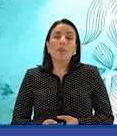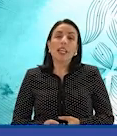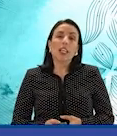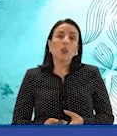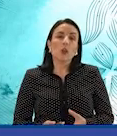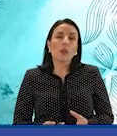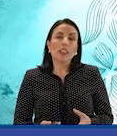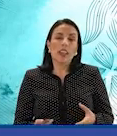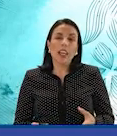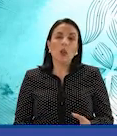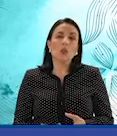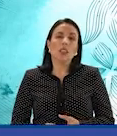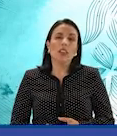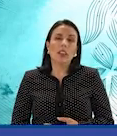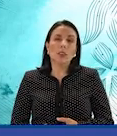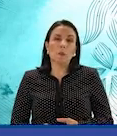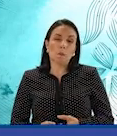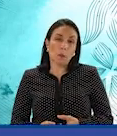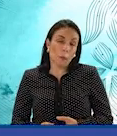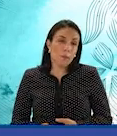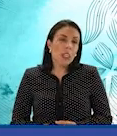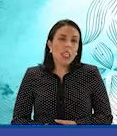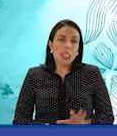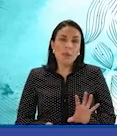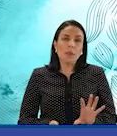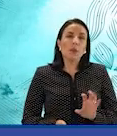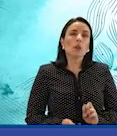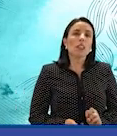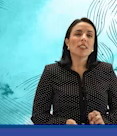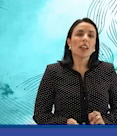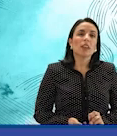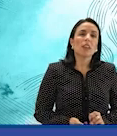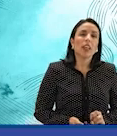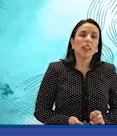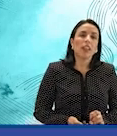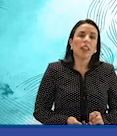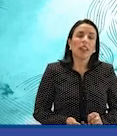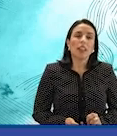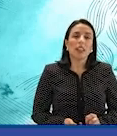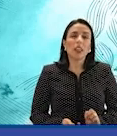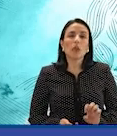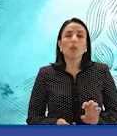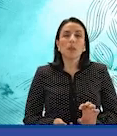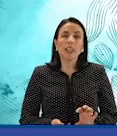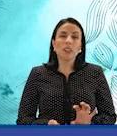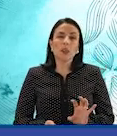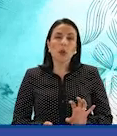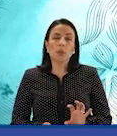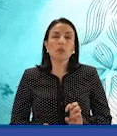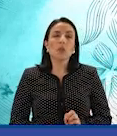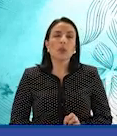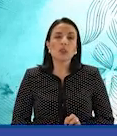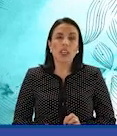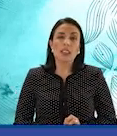para que lo tomen en consideración. Bueno, y me permito iniciar con el incumplimiento o el punto número seis,